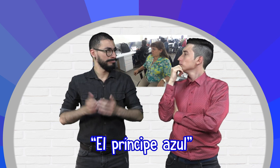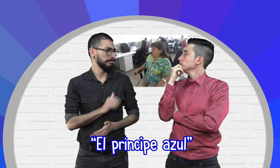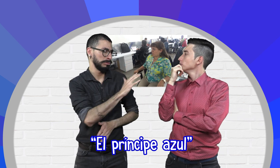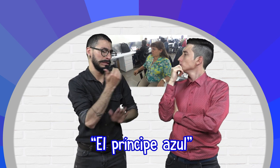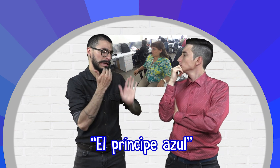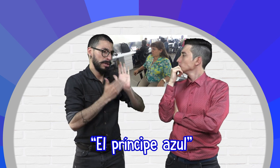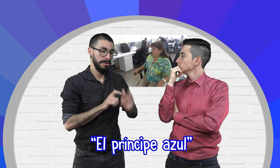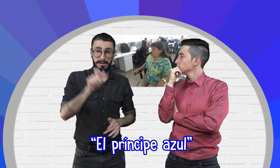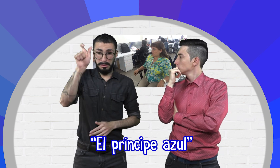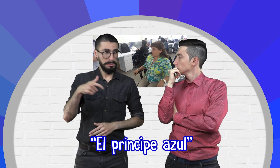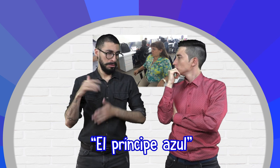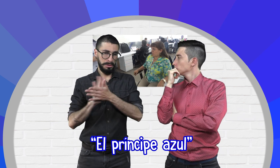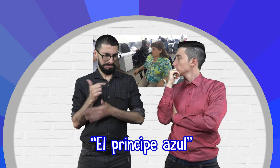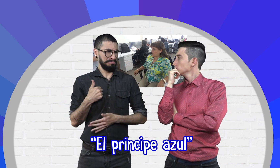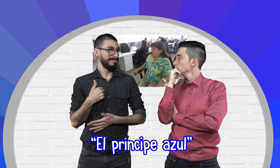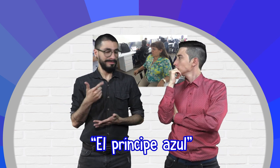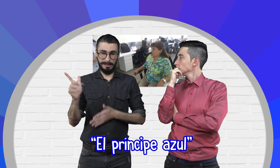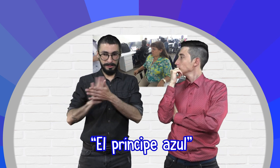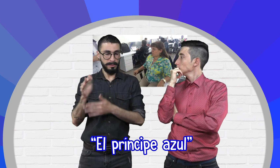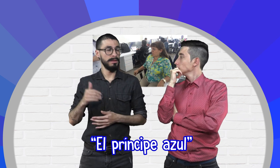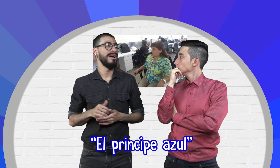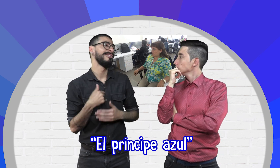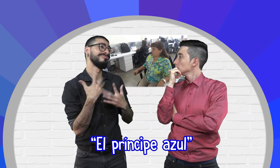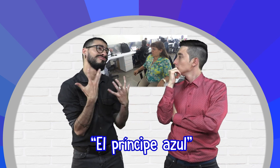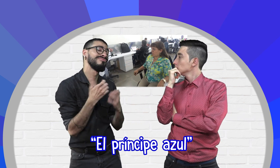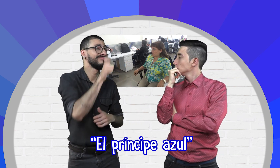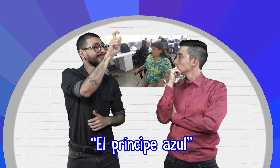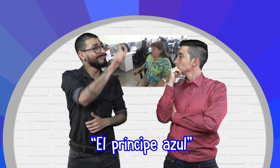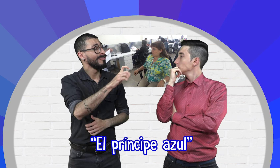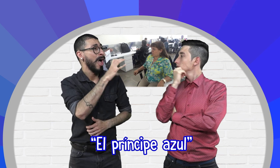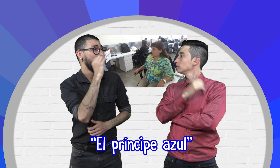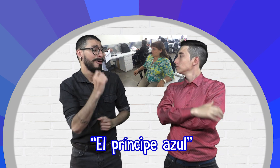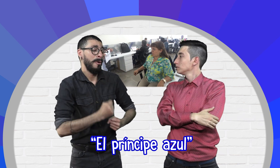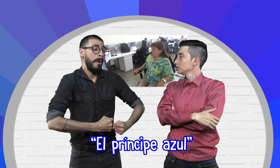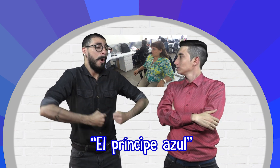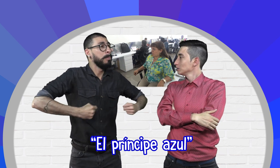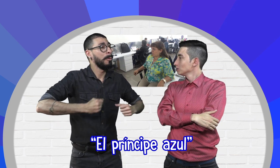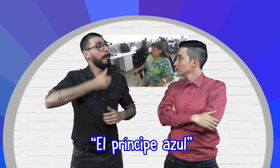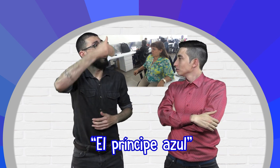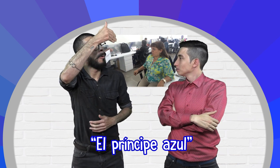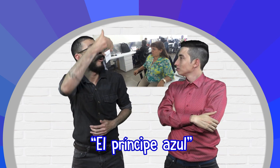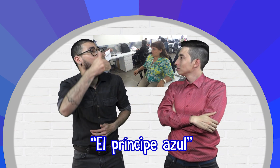Te voy a contar algo. Una persona me dijo que le gustaba un tipo de hombre bajito, gordito